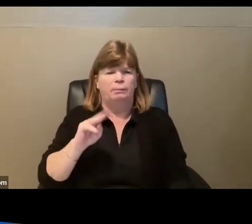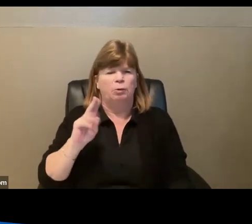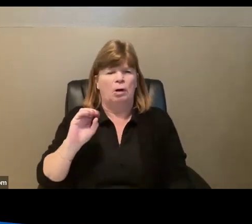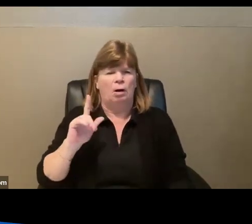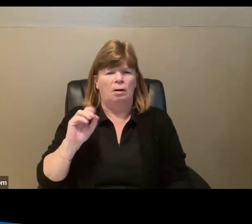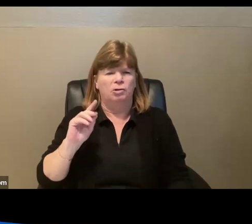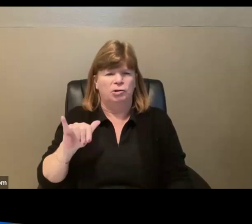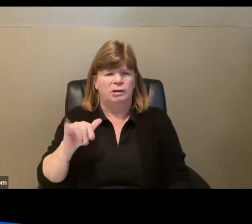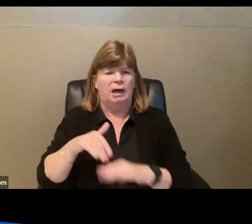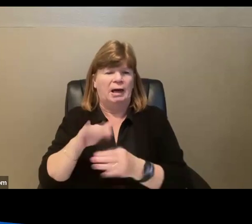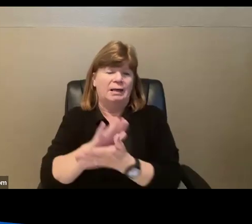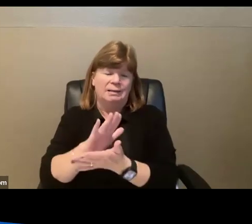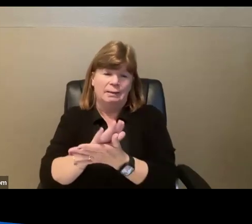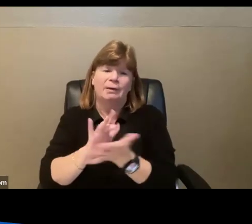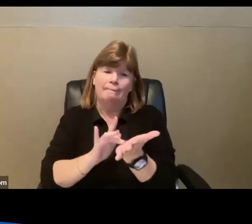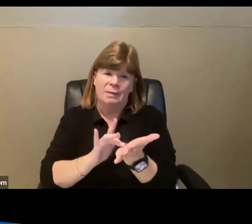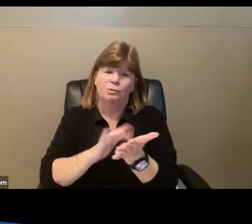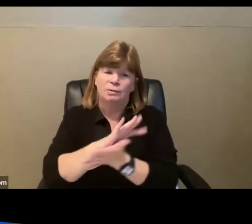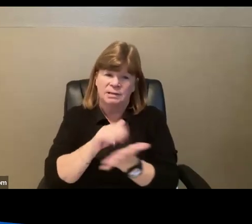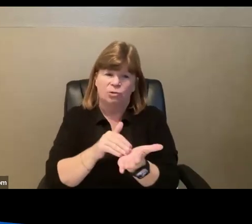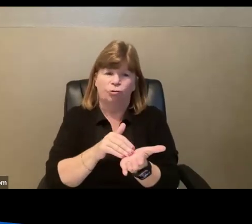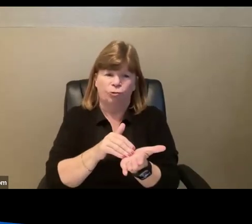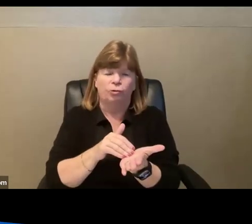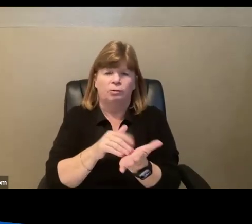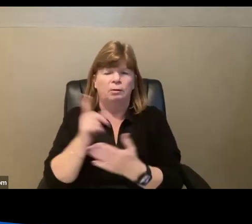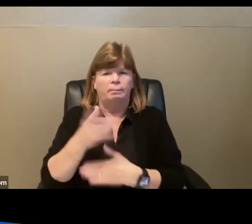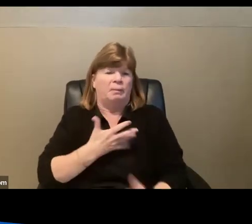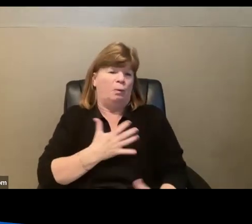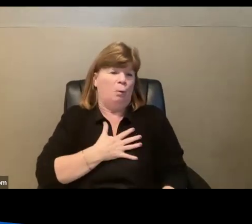centro médico académico que esté dispuesto a encargarse de esto.